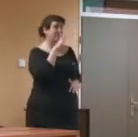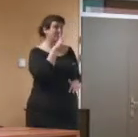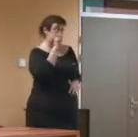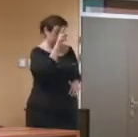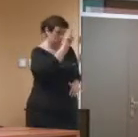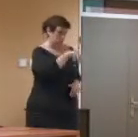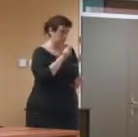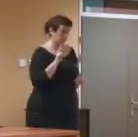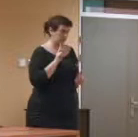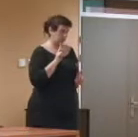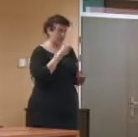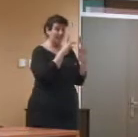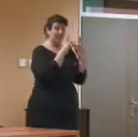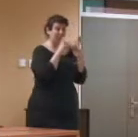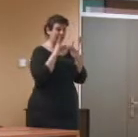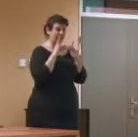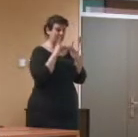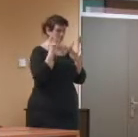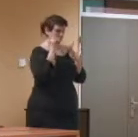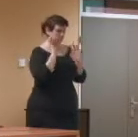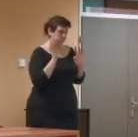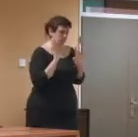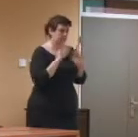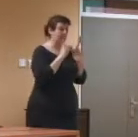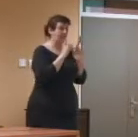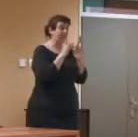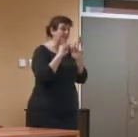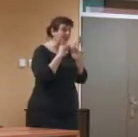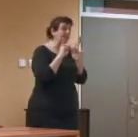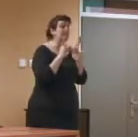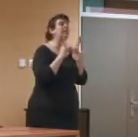el cabecilla del caso Brugal,